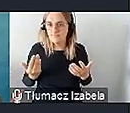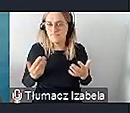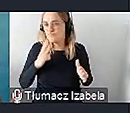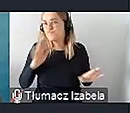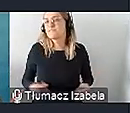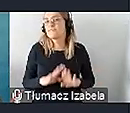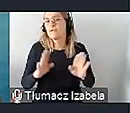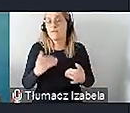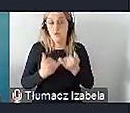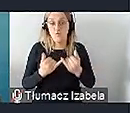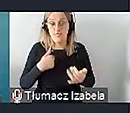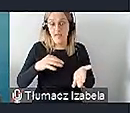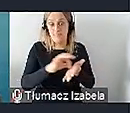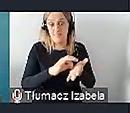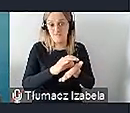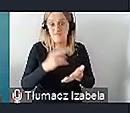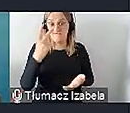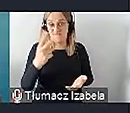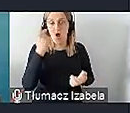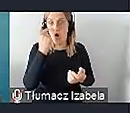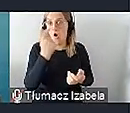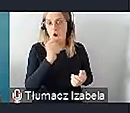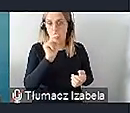Jeżeli ja narysuję po prostu dwie kropki i półkole,